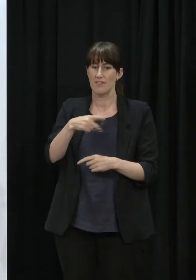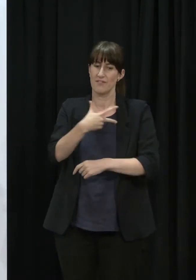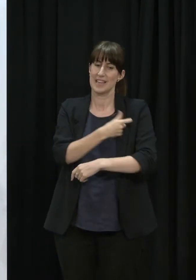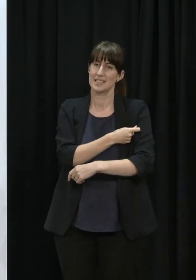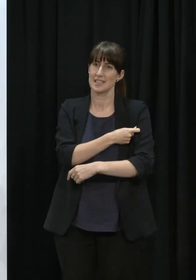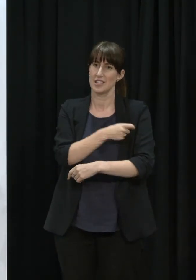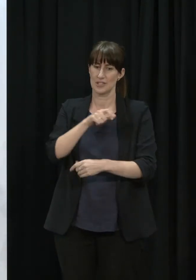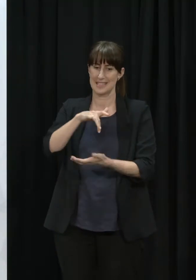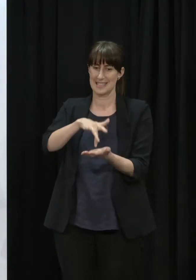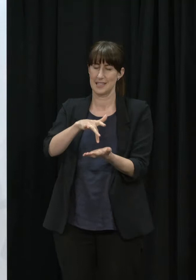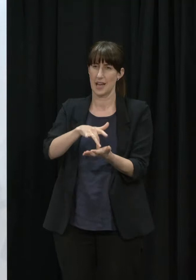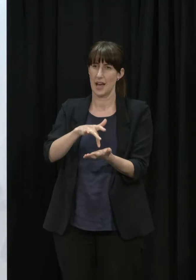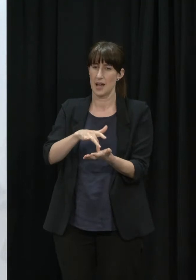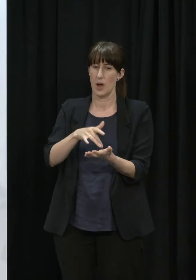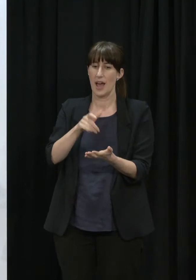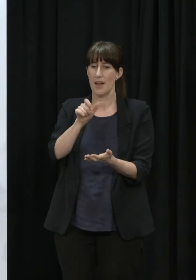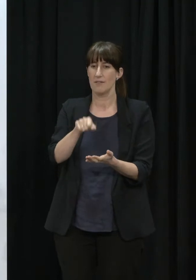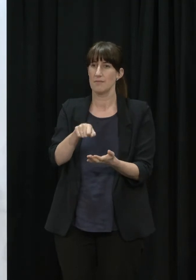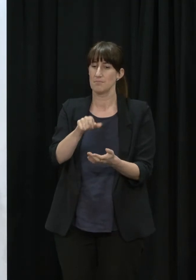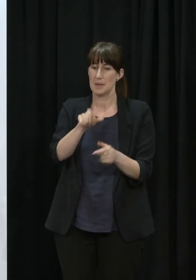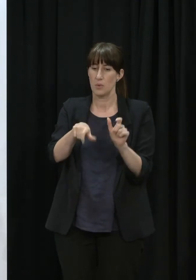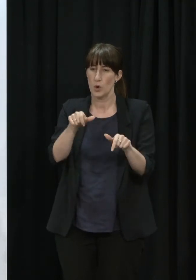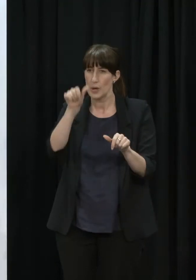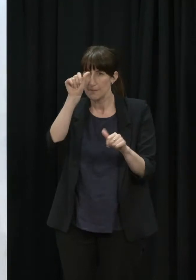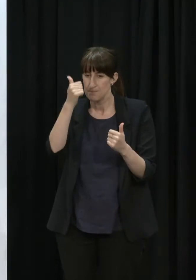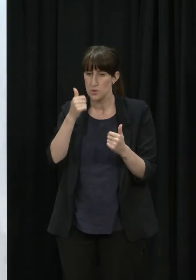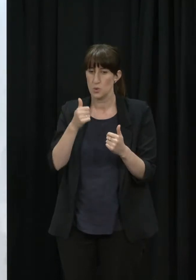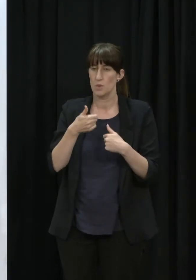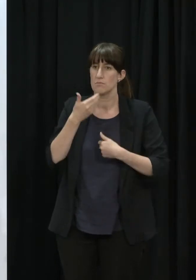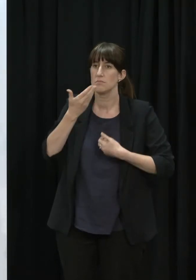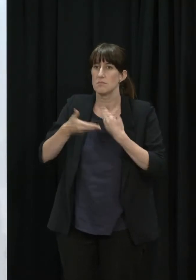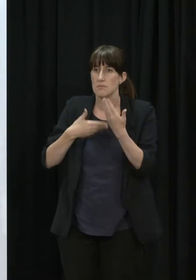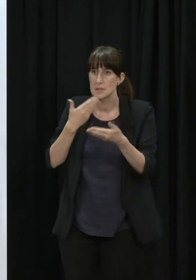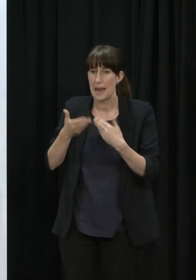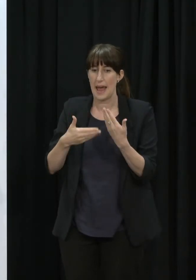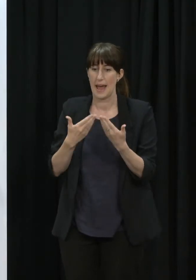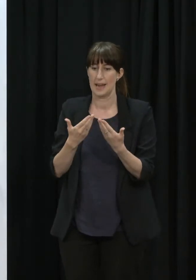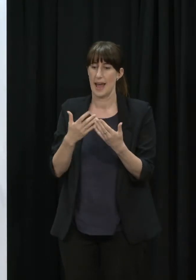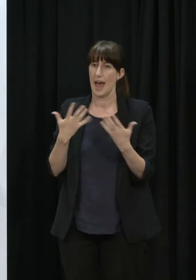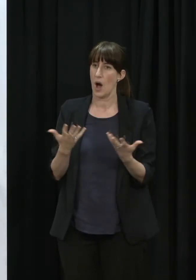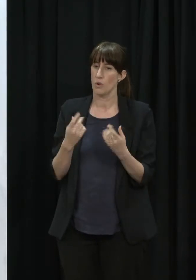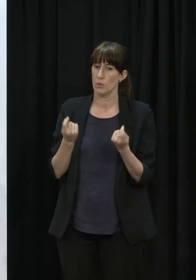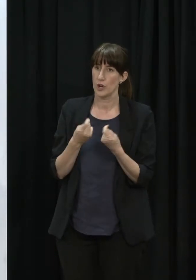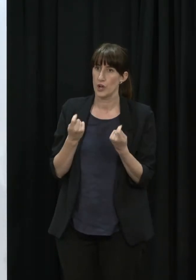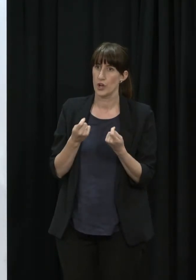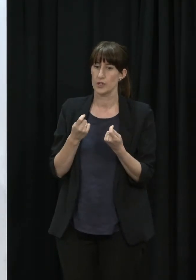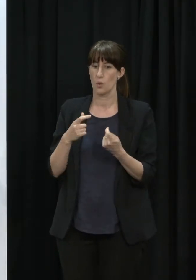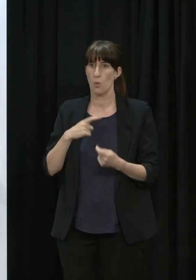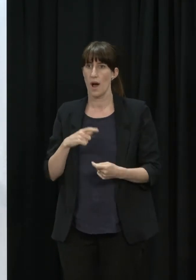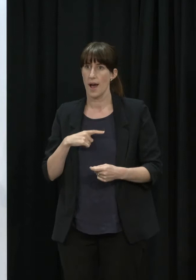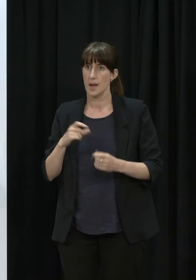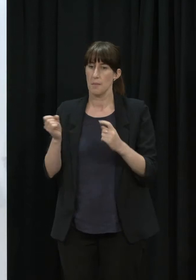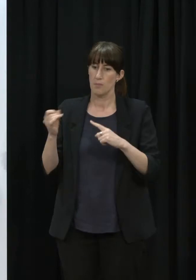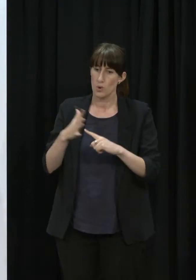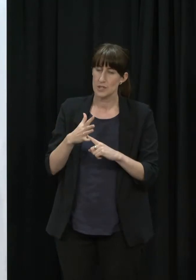hapori, a he huarahi pai tera kia kaua e werohia nga tamariki anake engari kia whai waahi ano hoki kia werohia o ratou whanau ka taea e matou te whakarite kei te whakarato ratou na roto